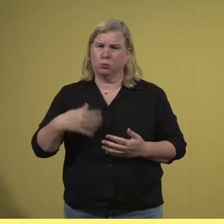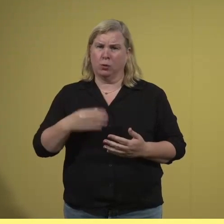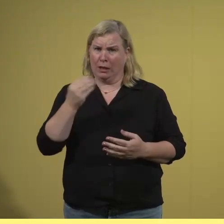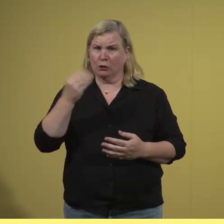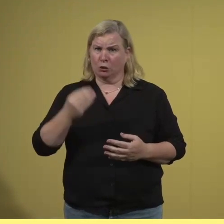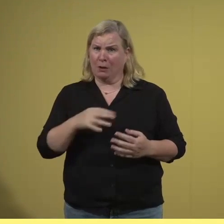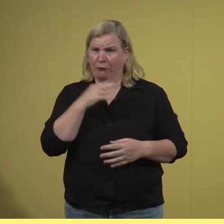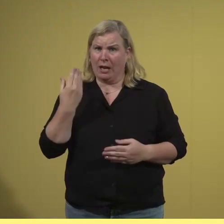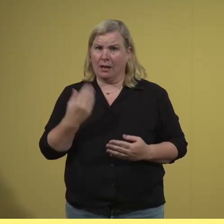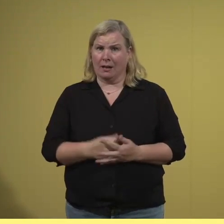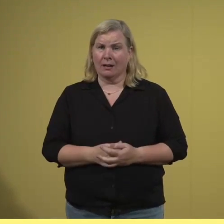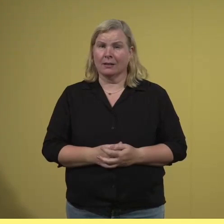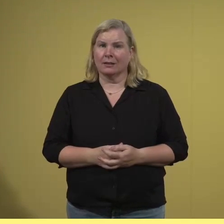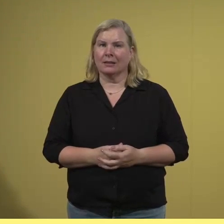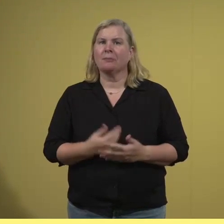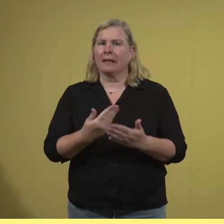Das ist kein getrockneter und der hat auch noch Wumms.